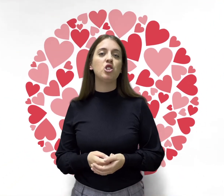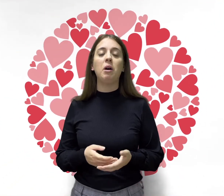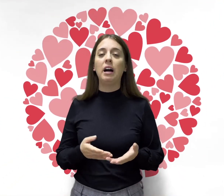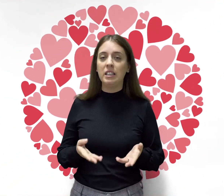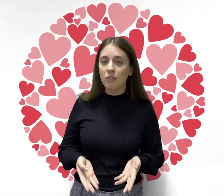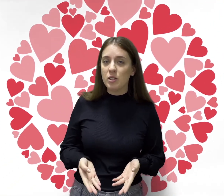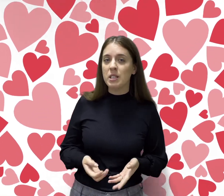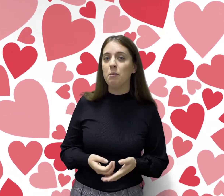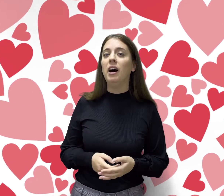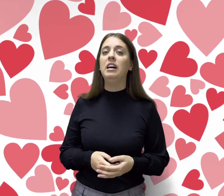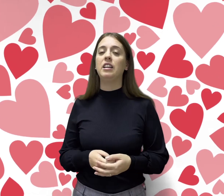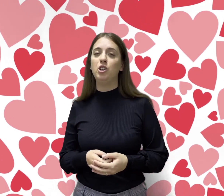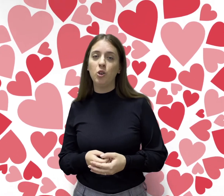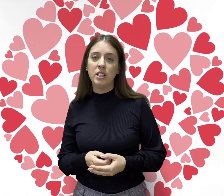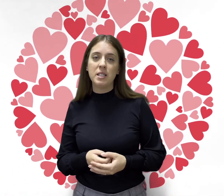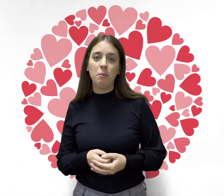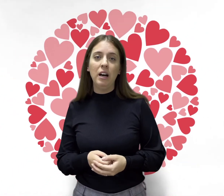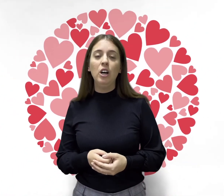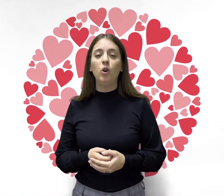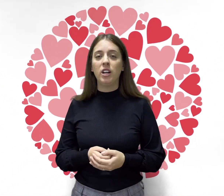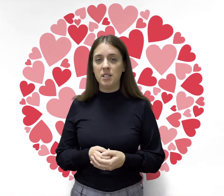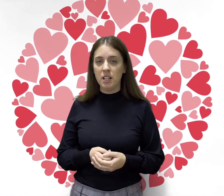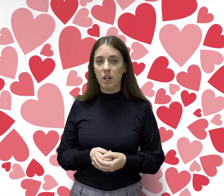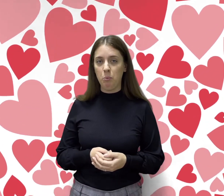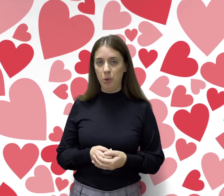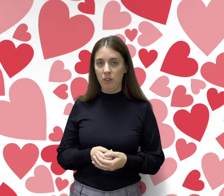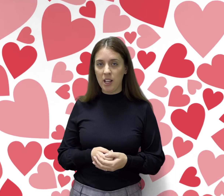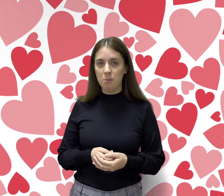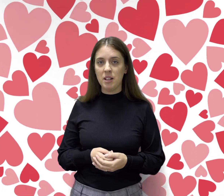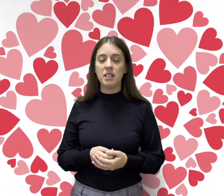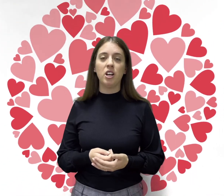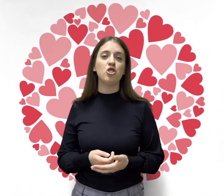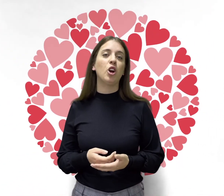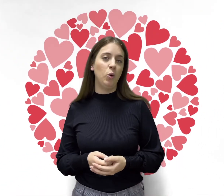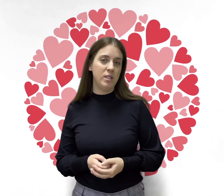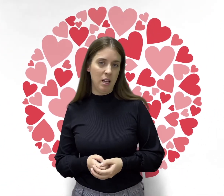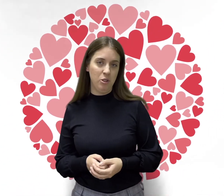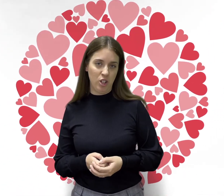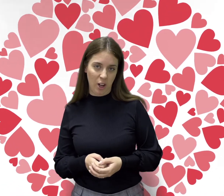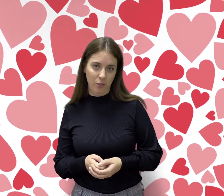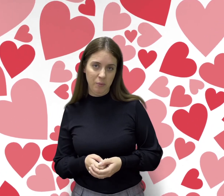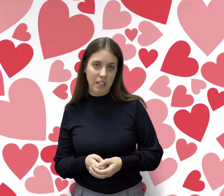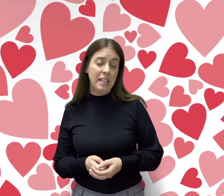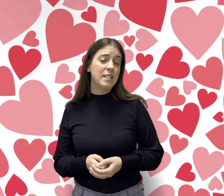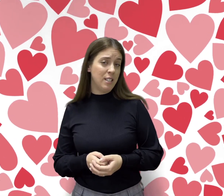u nekim našim aktivnostima, radionicama i organiziranim putovanjima za naše gluhoslijepe članove.